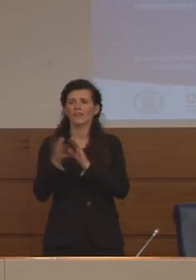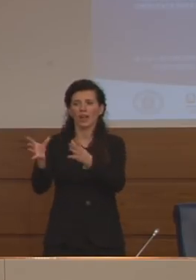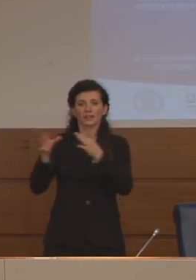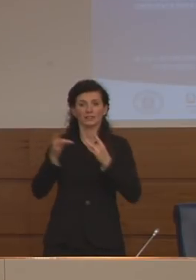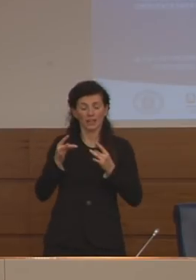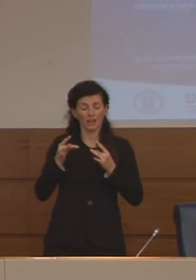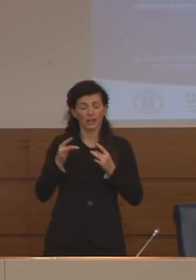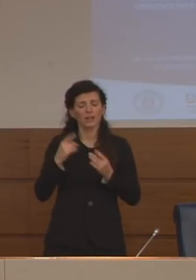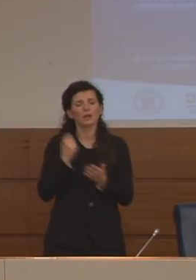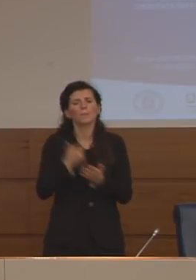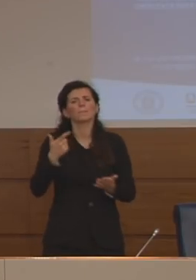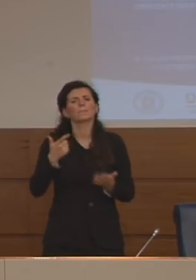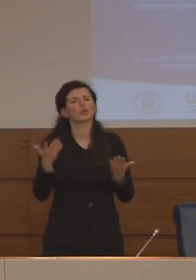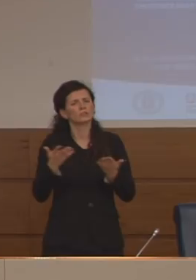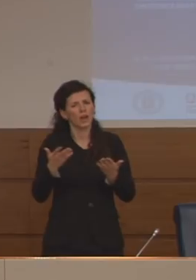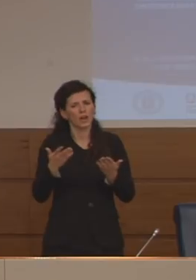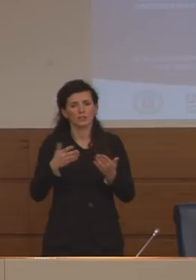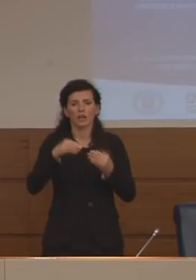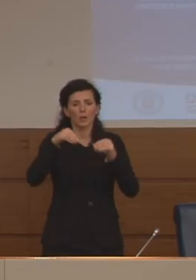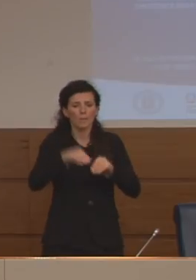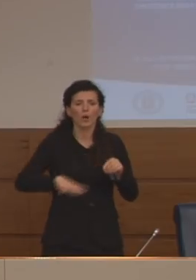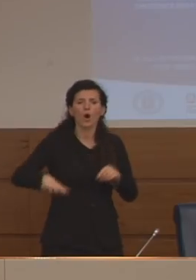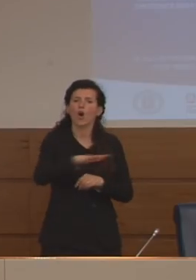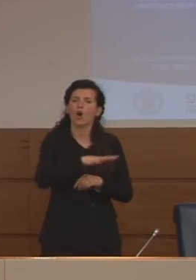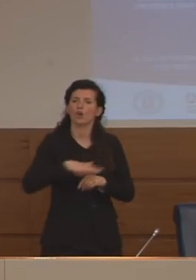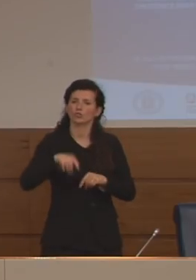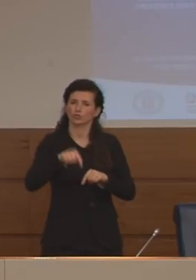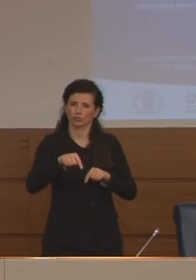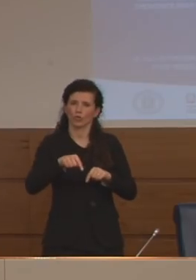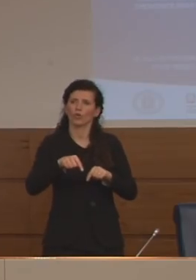Nei luoghi confinati, dove può essere più difficile avere il